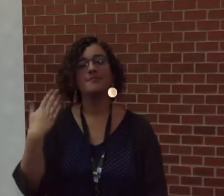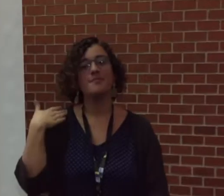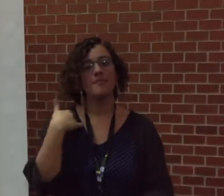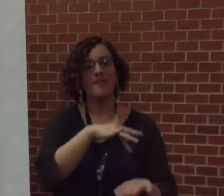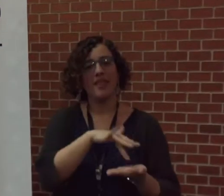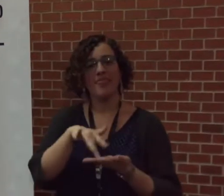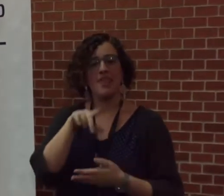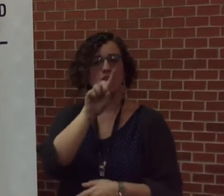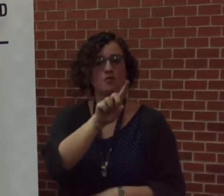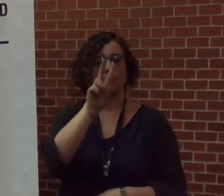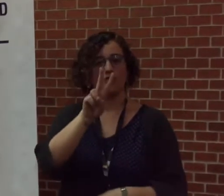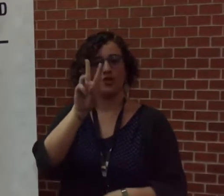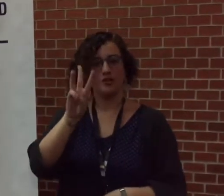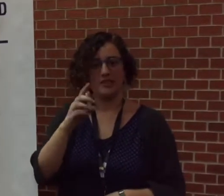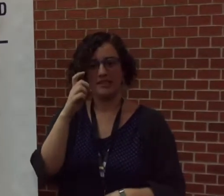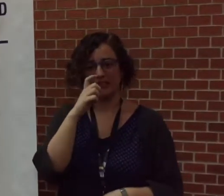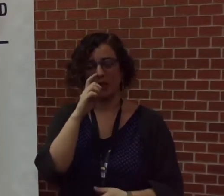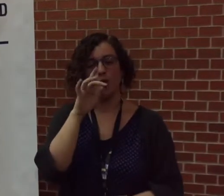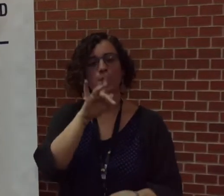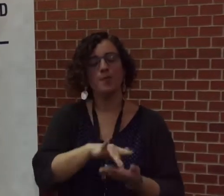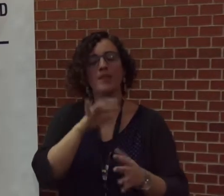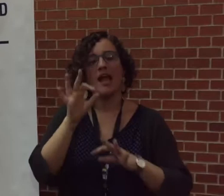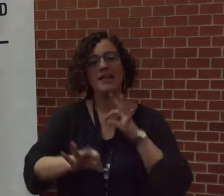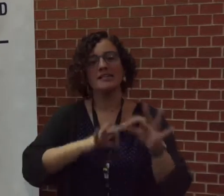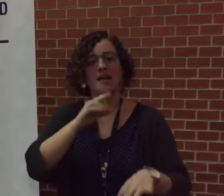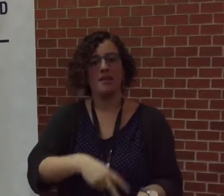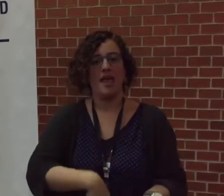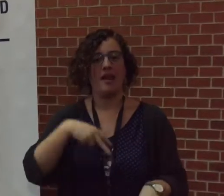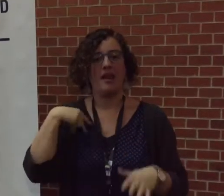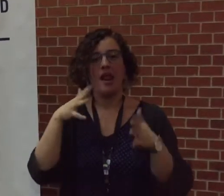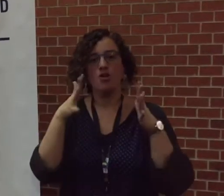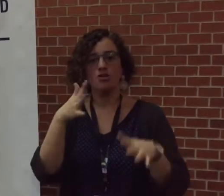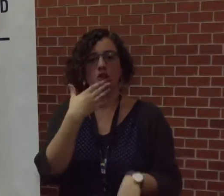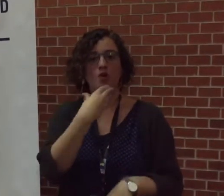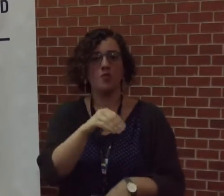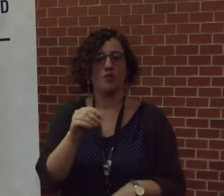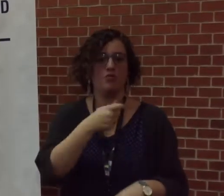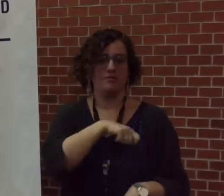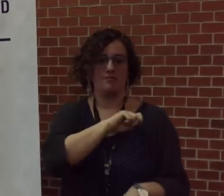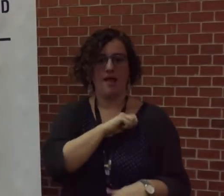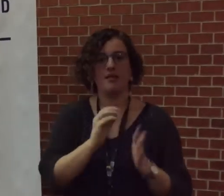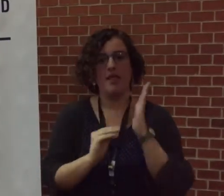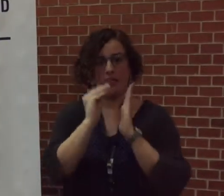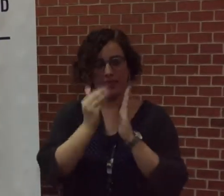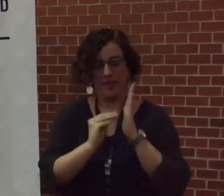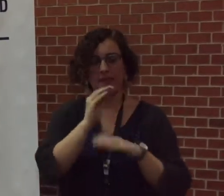Los días 1 al 3 de Junio se celebró la Asamblea General Extraordinaria del Consejo de Juventud de España,